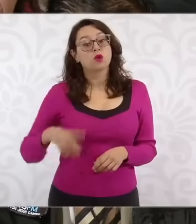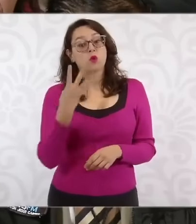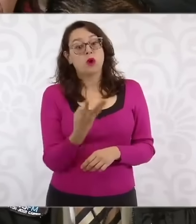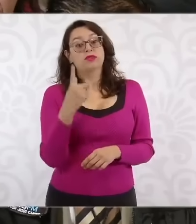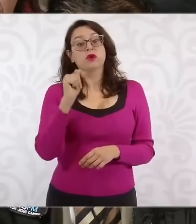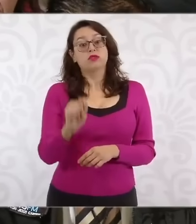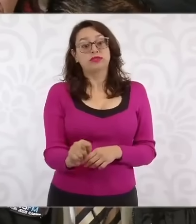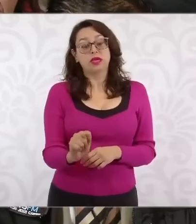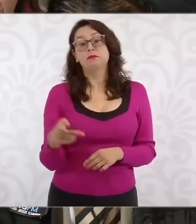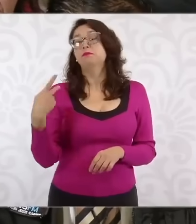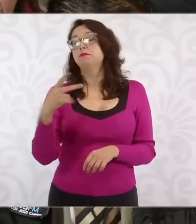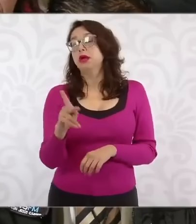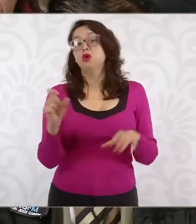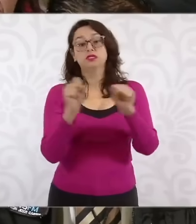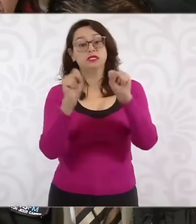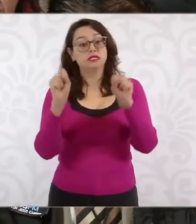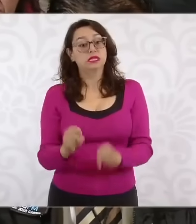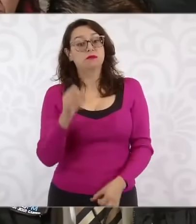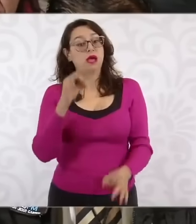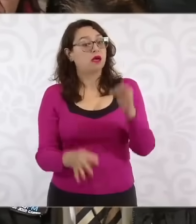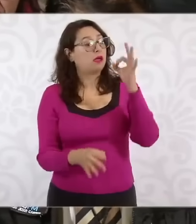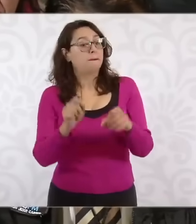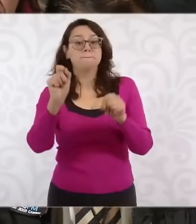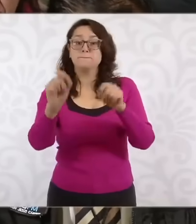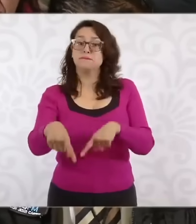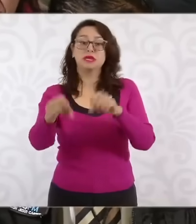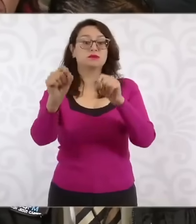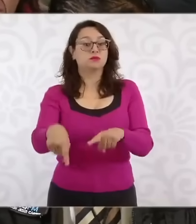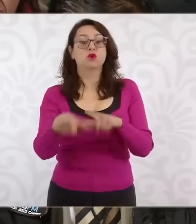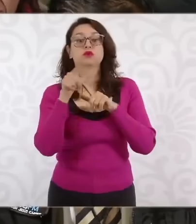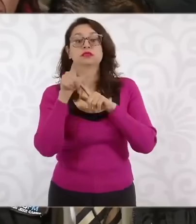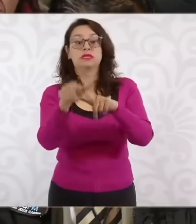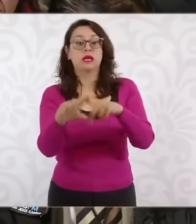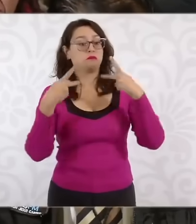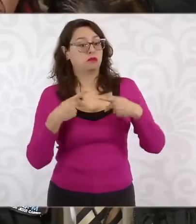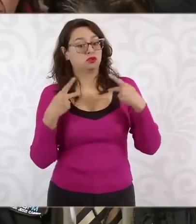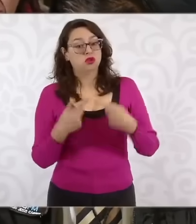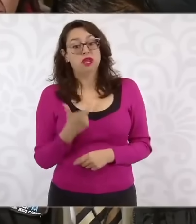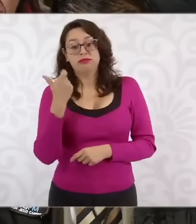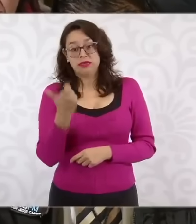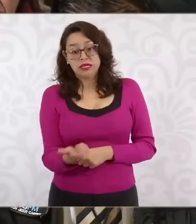y el sistema judicial en México sigue siendo el mismo. El que tiene dinero, el que tiene recursos,